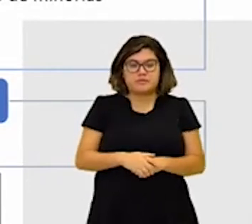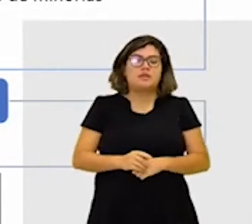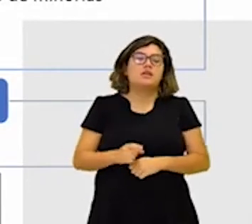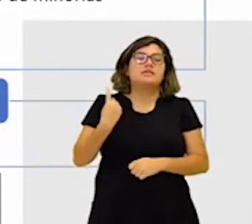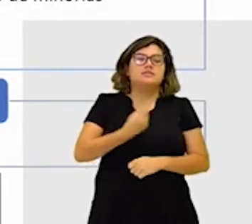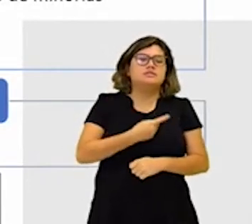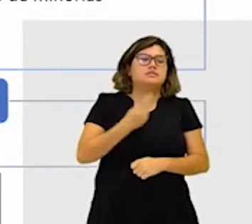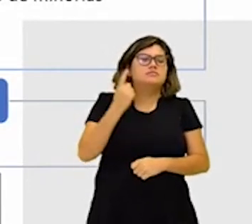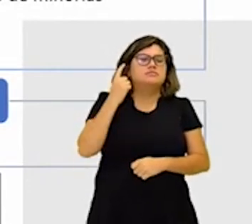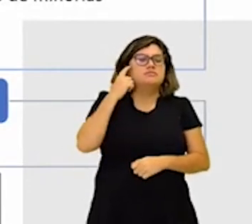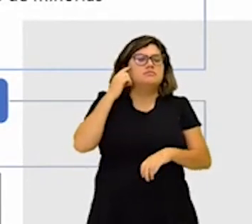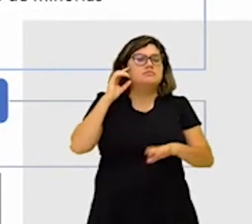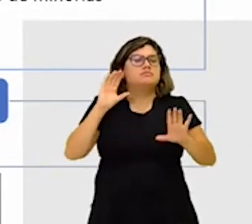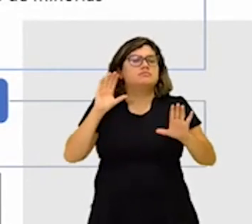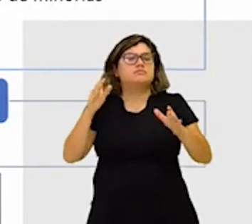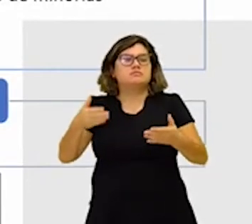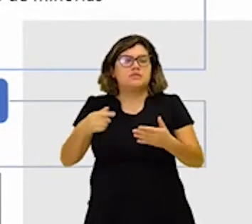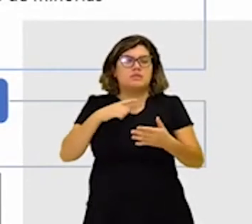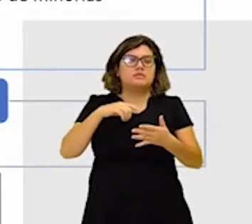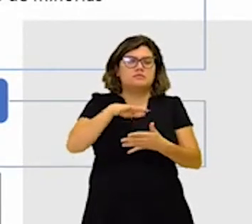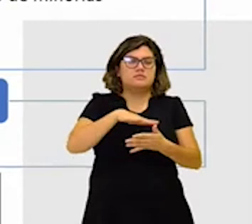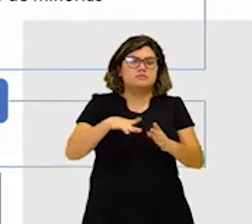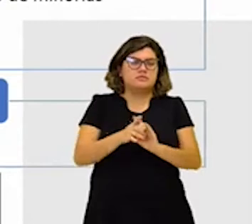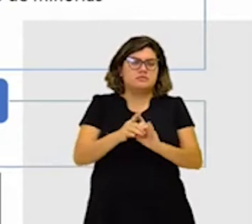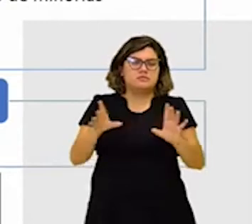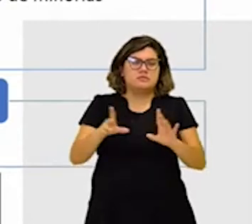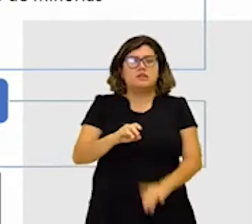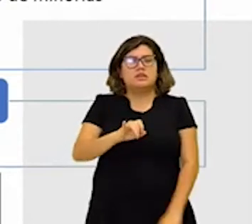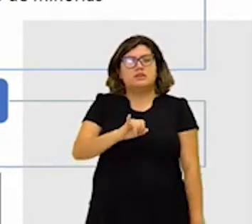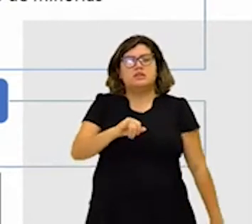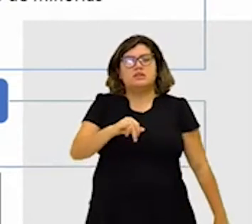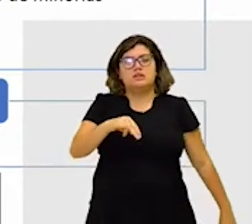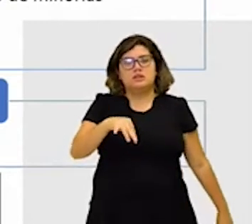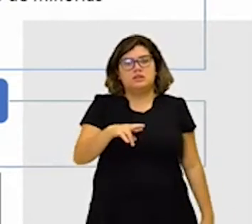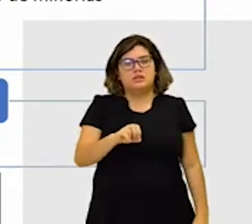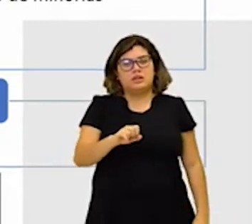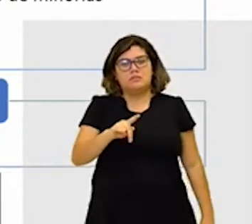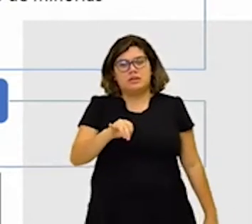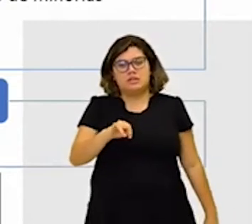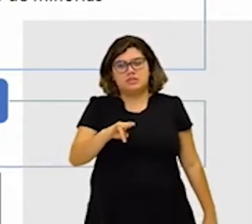aqui então aos mecanismos de democracia intrapartidária como eles acontecem porque a